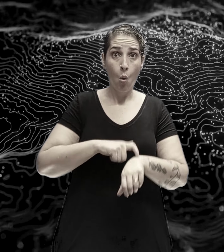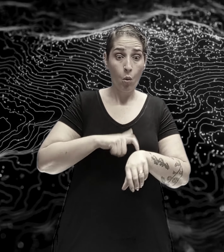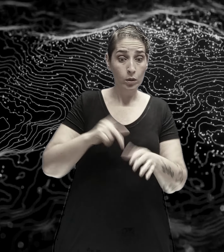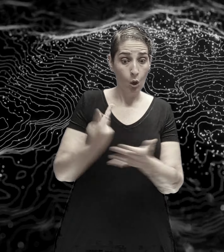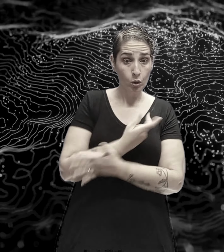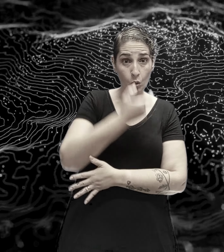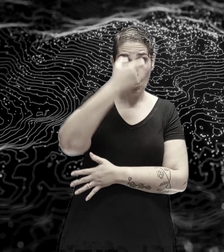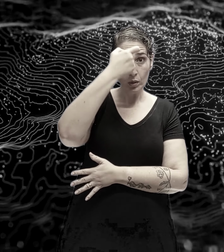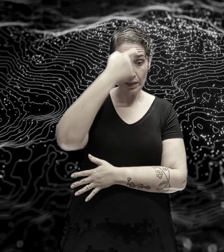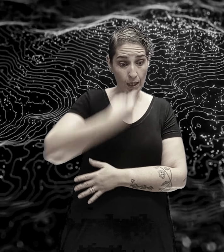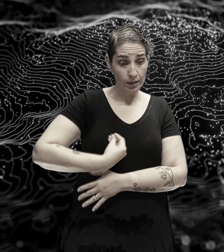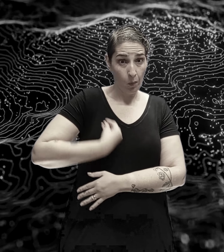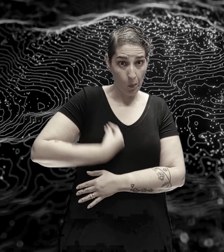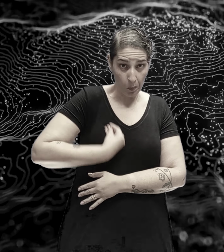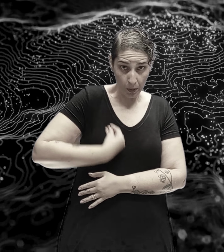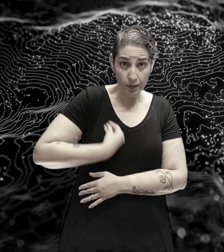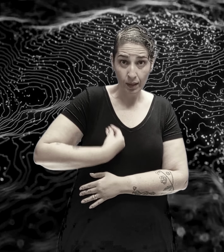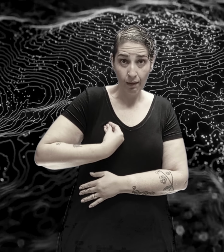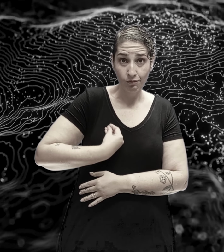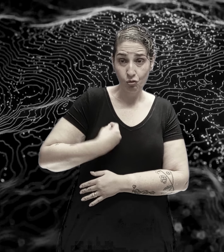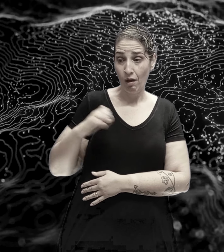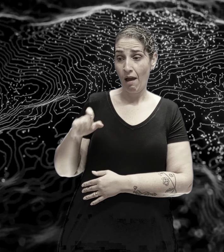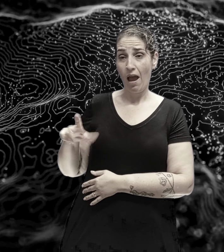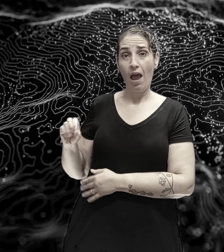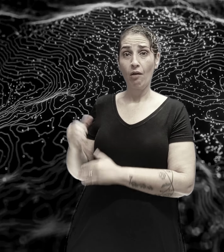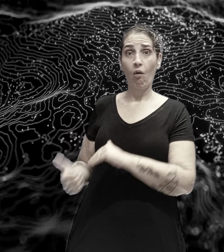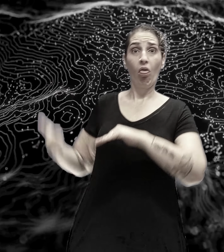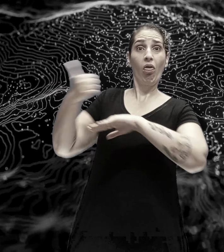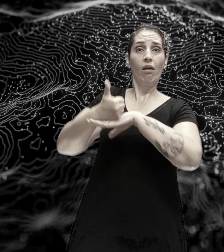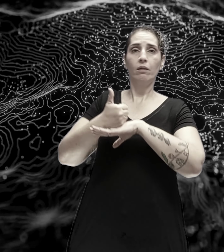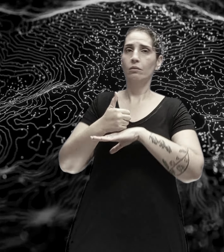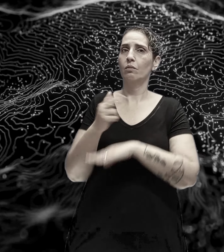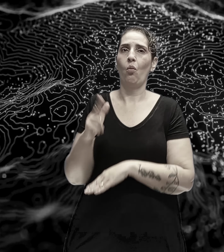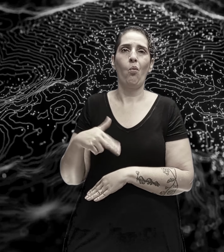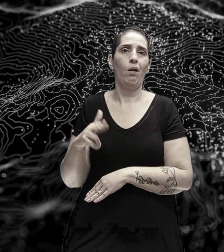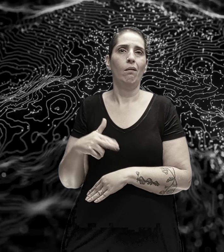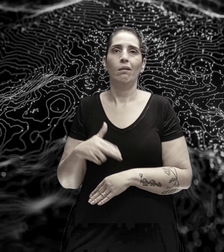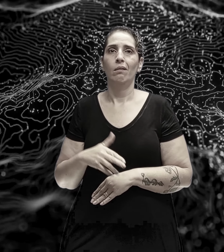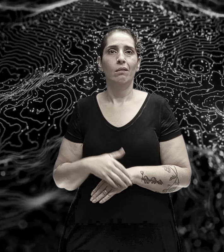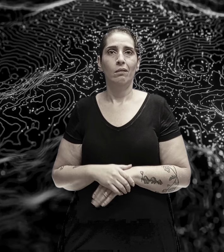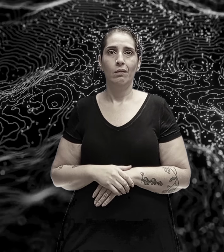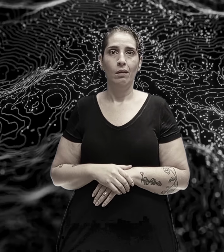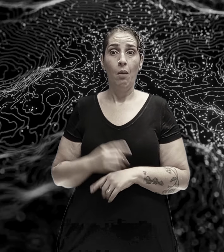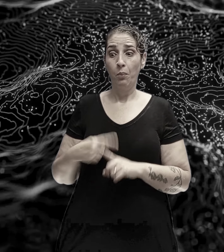Quando a consciência está presente. O ego não pode dominar.